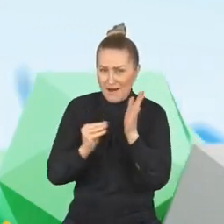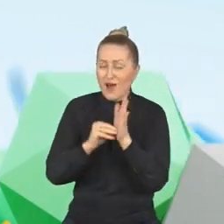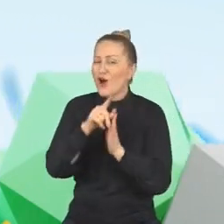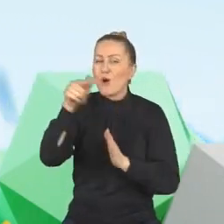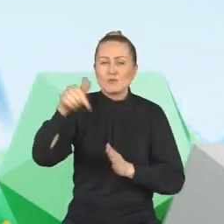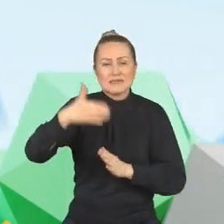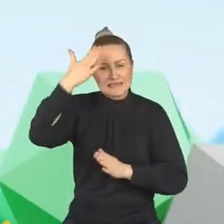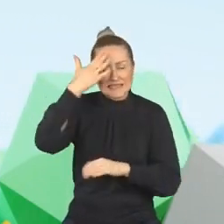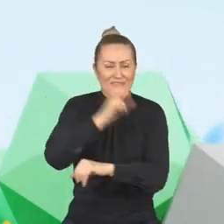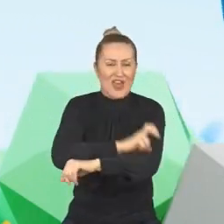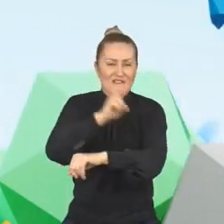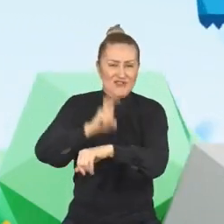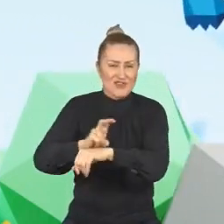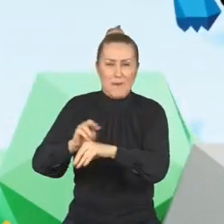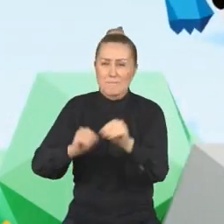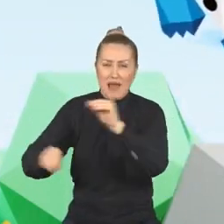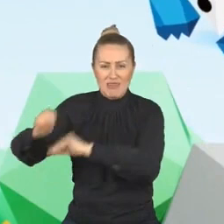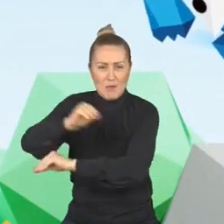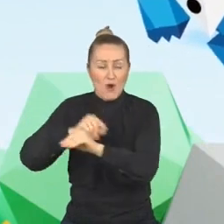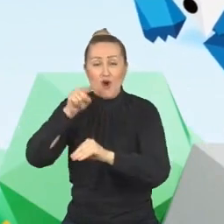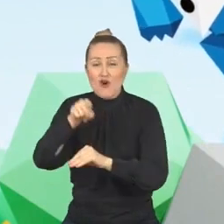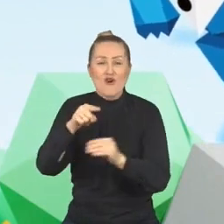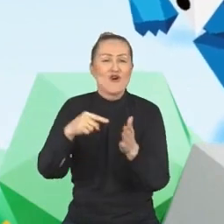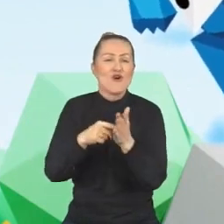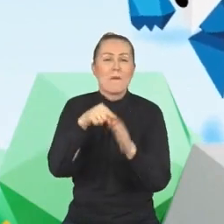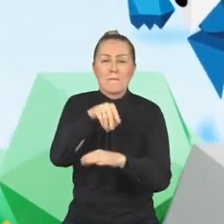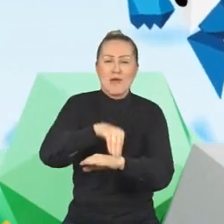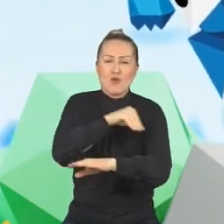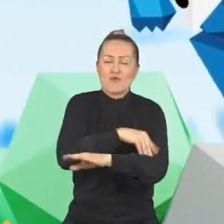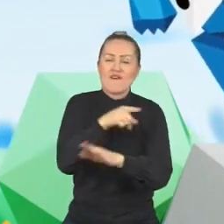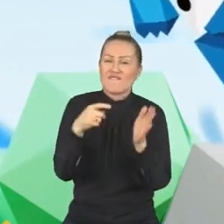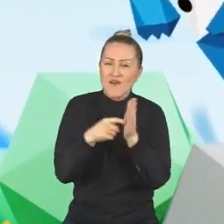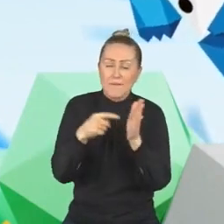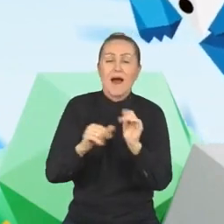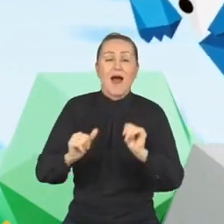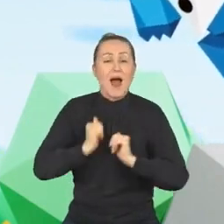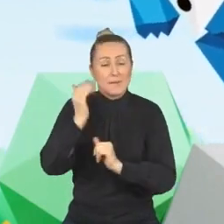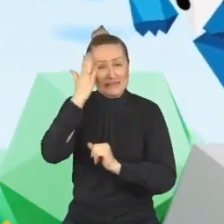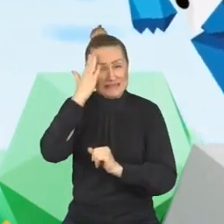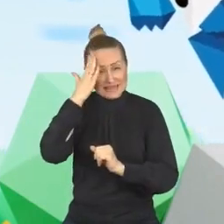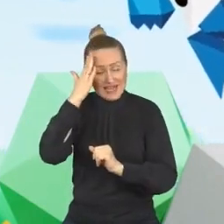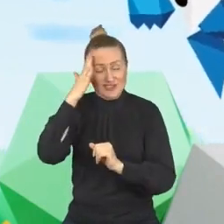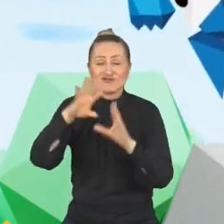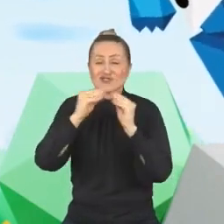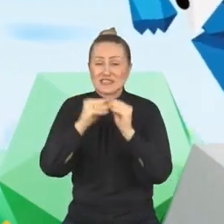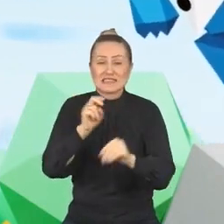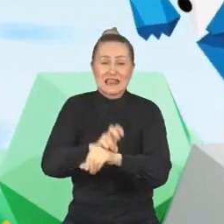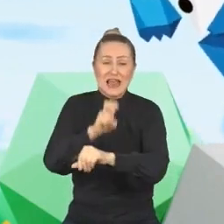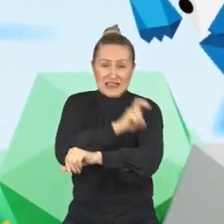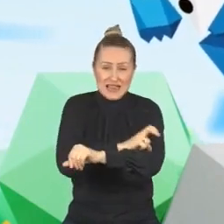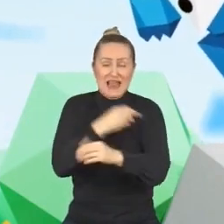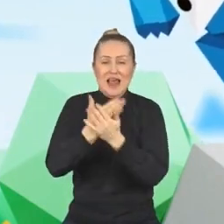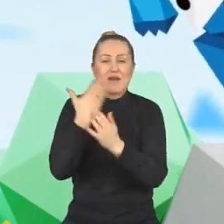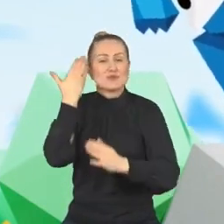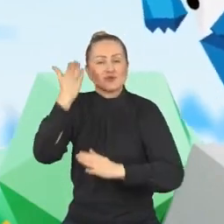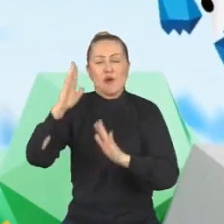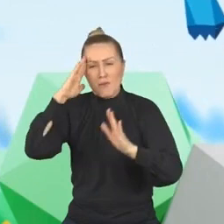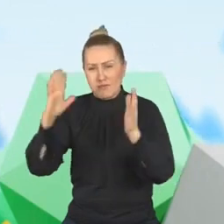Ta metoda zakłada, że znajomość tych technik umożliwi nam w przyszłości rozpoznanie ich ponownego wykorzystania, no i wskazania.